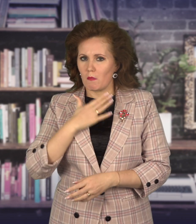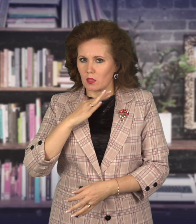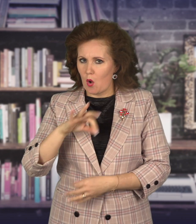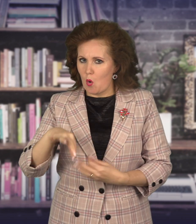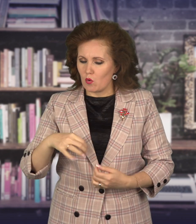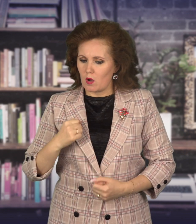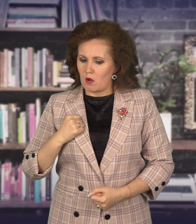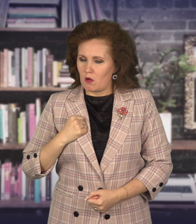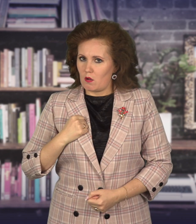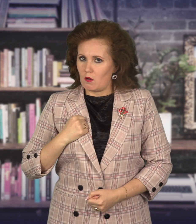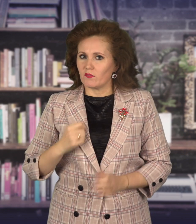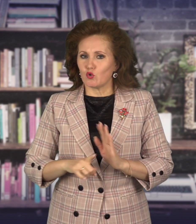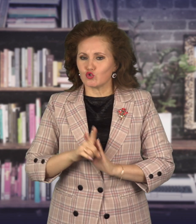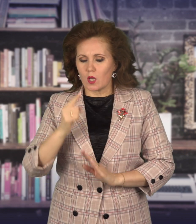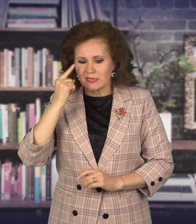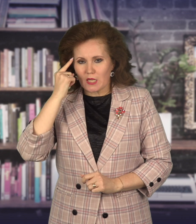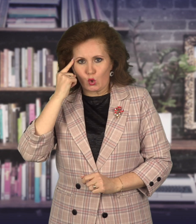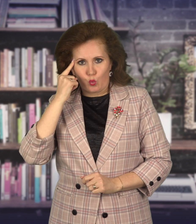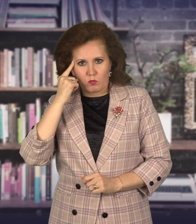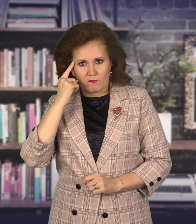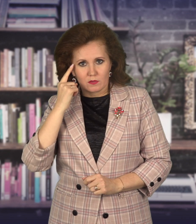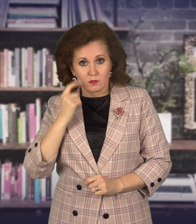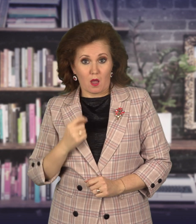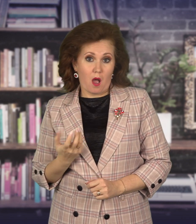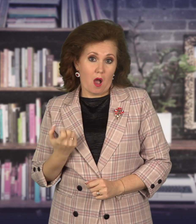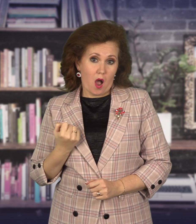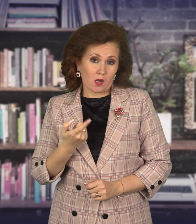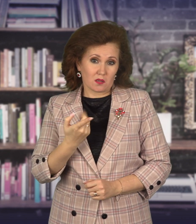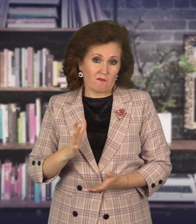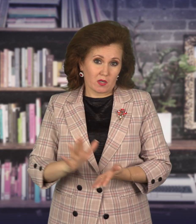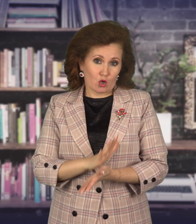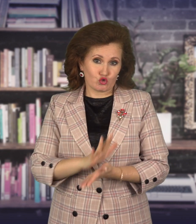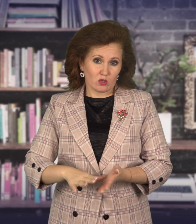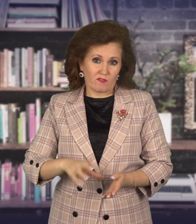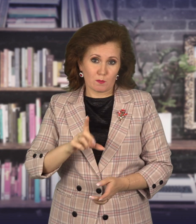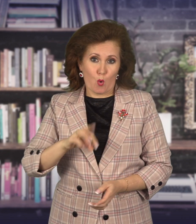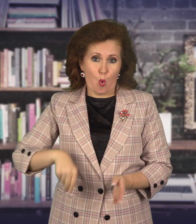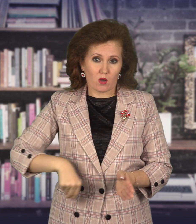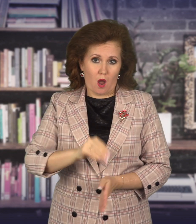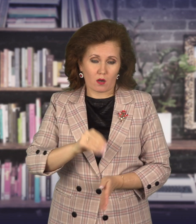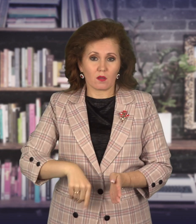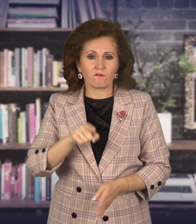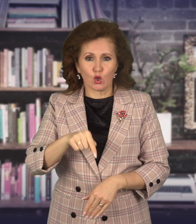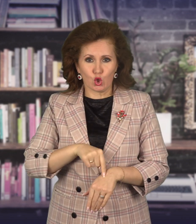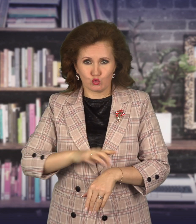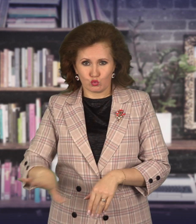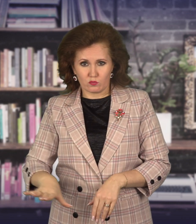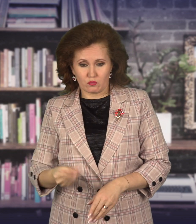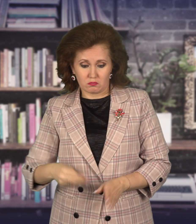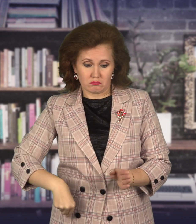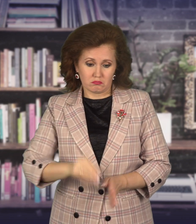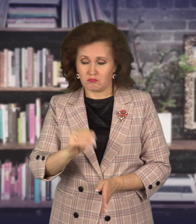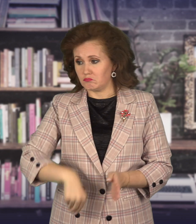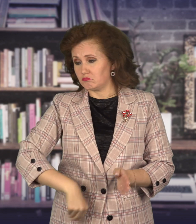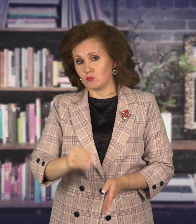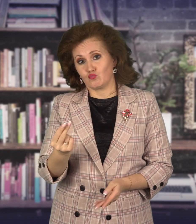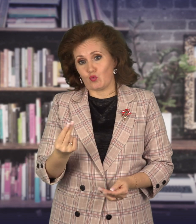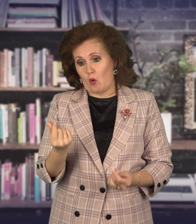Как же много я трачу! А вот когда вы рассчитываетесь по карте -